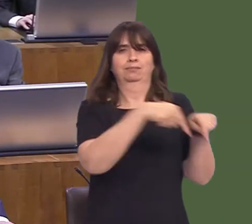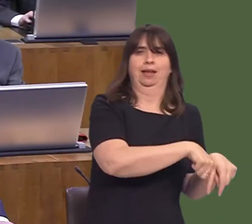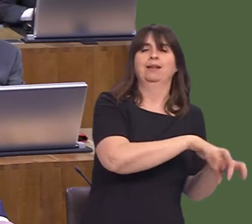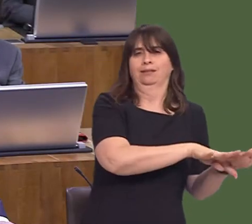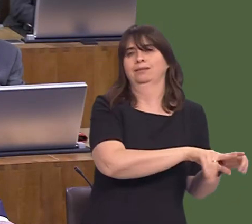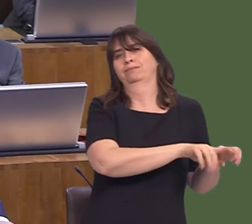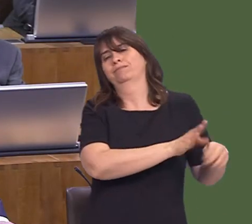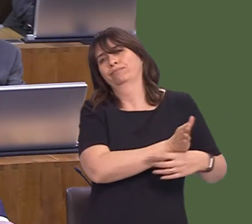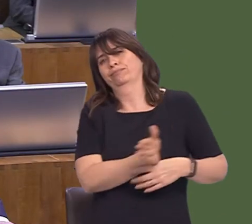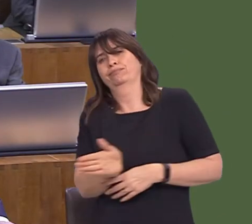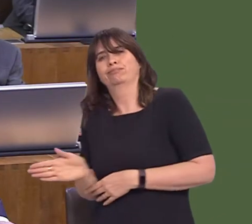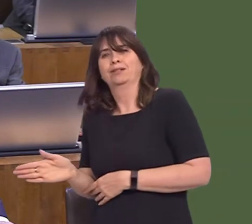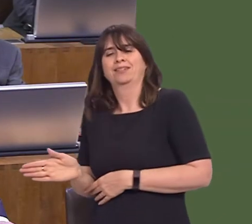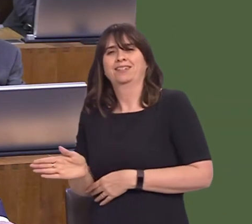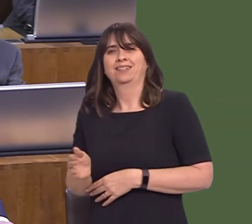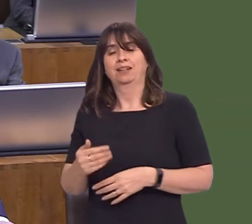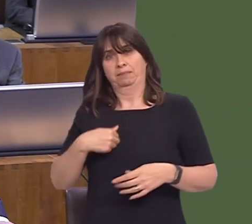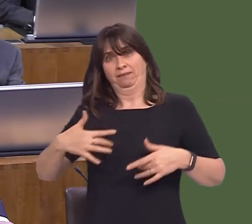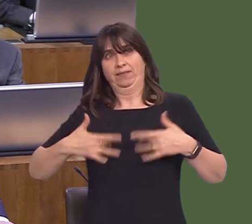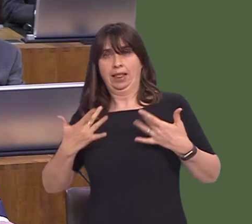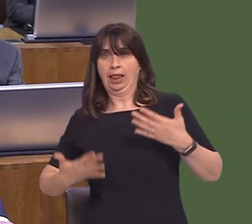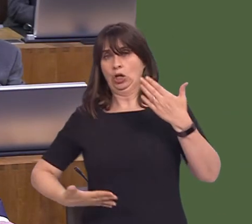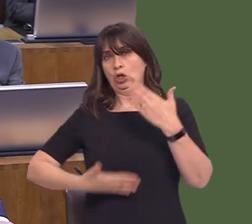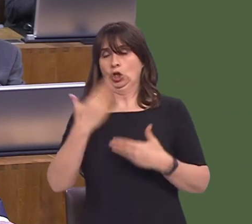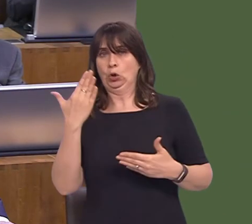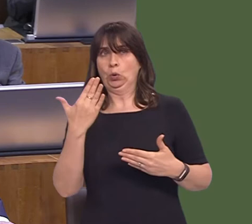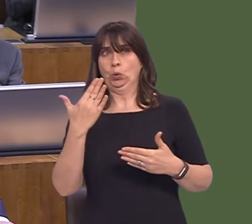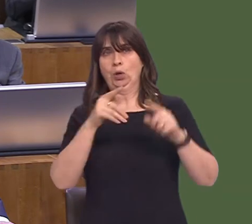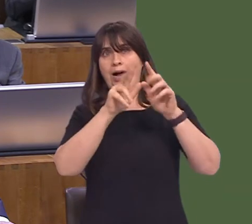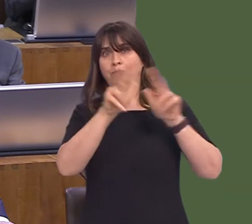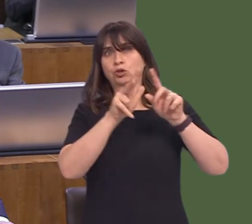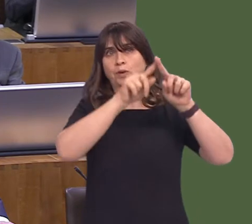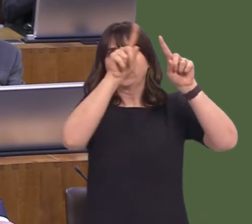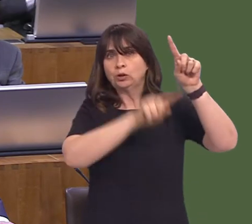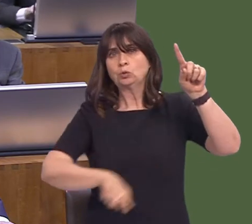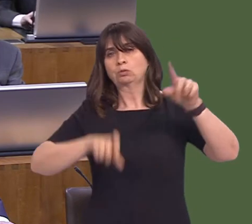rydym yn ystyried yw ym mha ffordd y gallwn ni ehangu'r gwasanaeth, ac wedyn ym mha ffordd